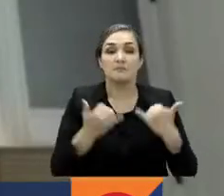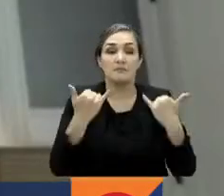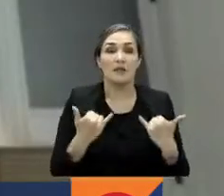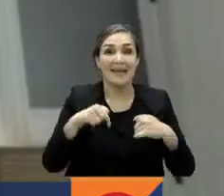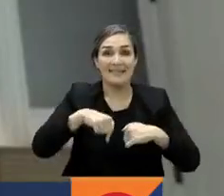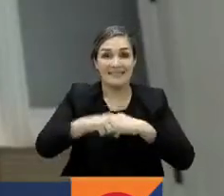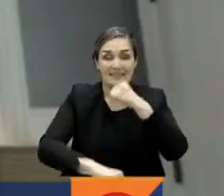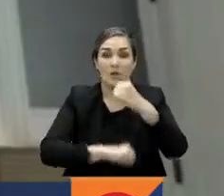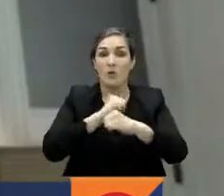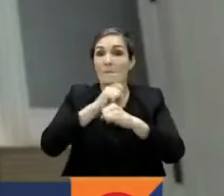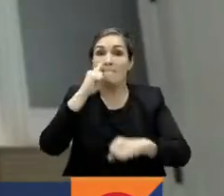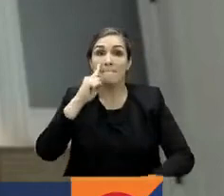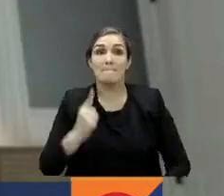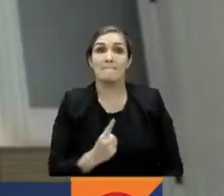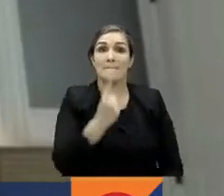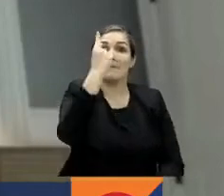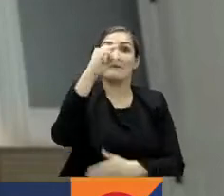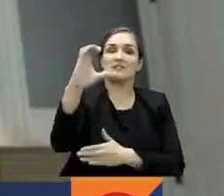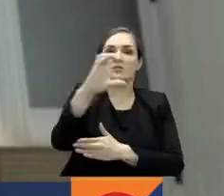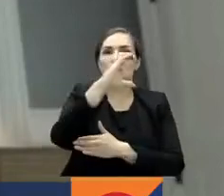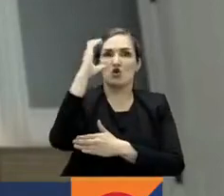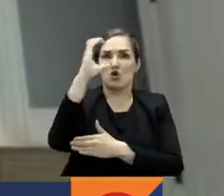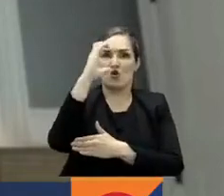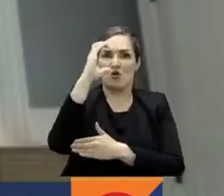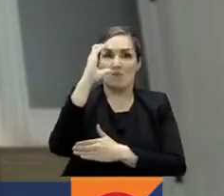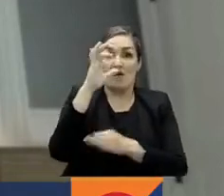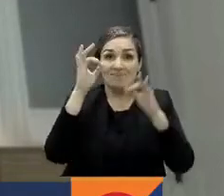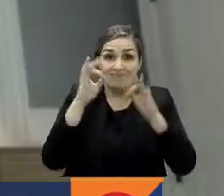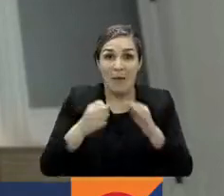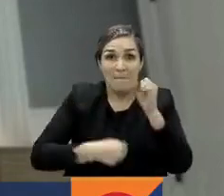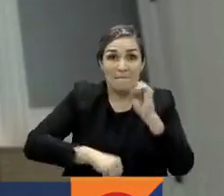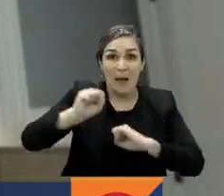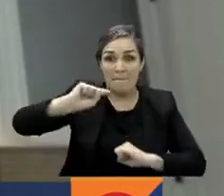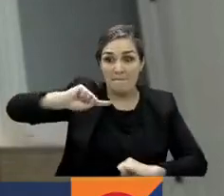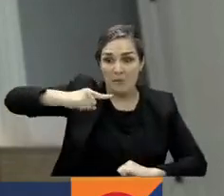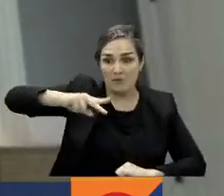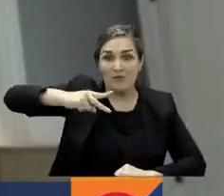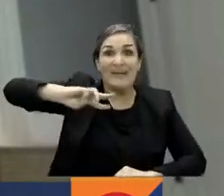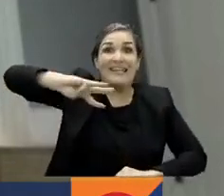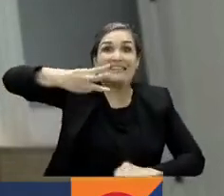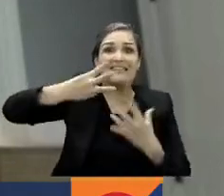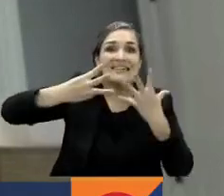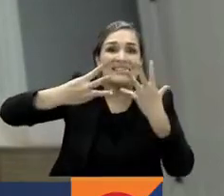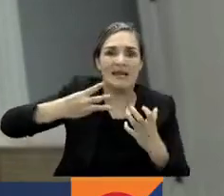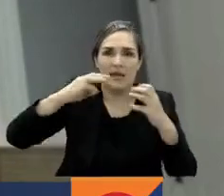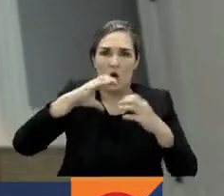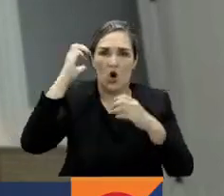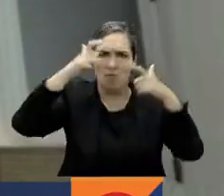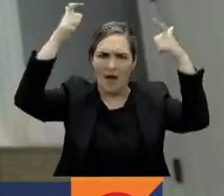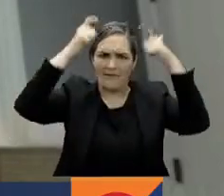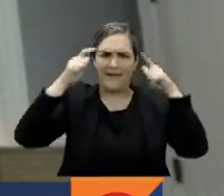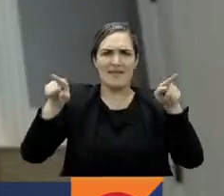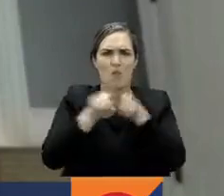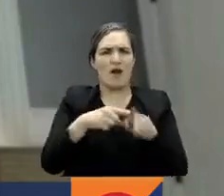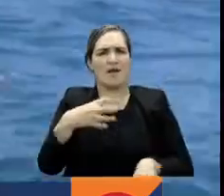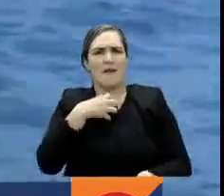PARA DONAR O PARTICIPAR EN LA RIFA DE UNA CAFETERA.